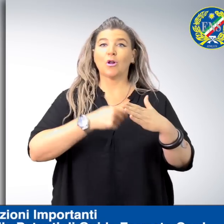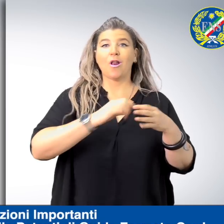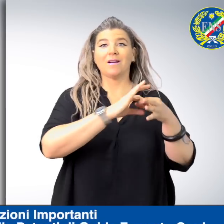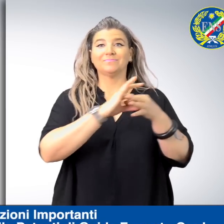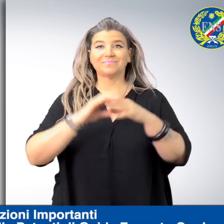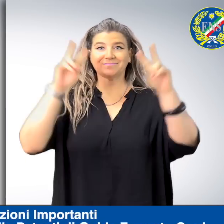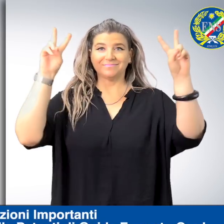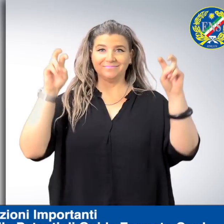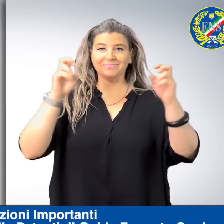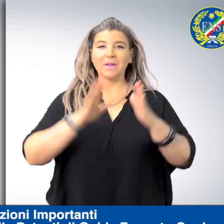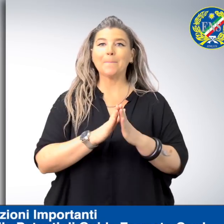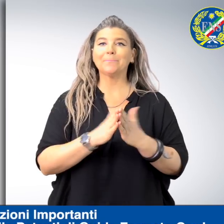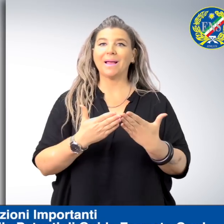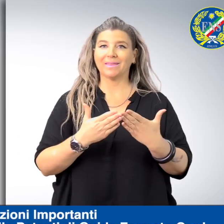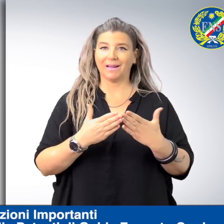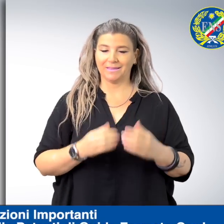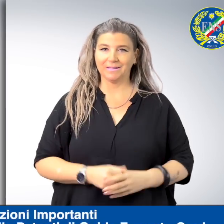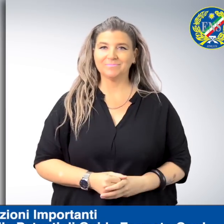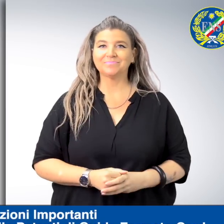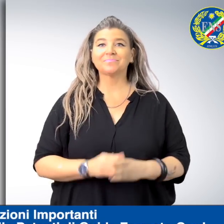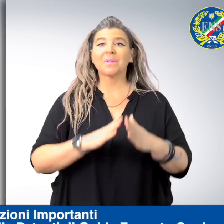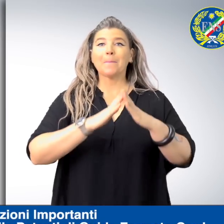Circolare ENS collegata sulla patente.